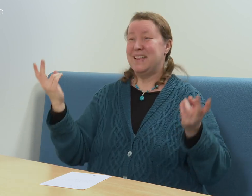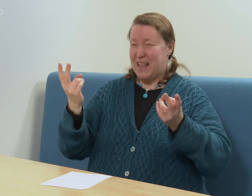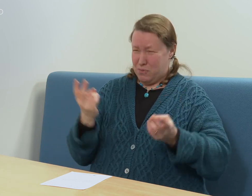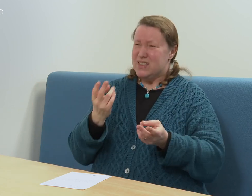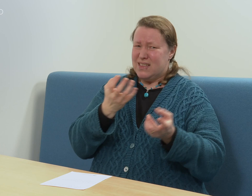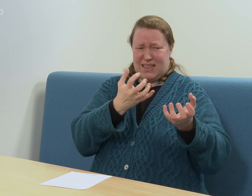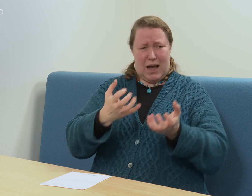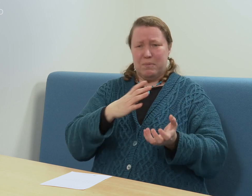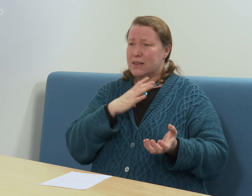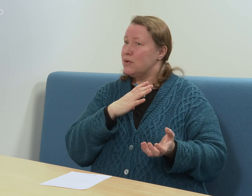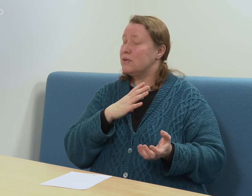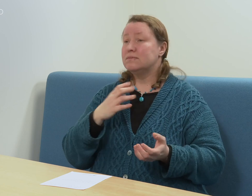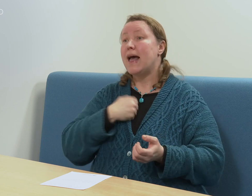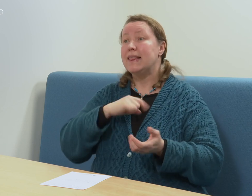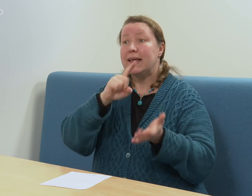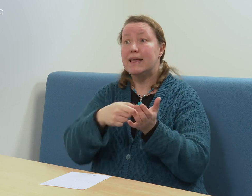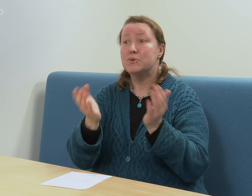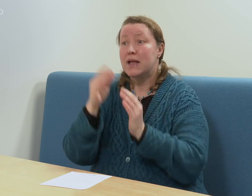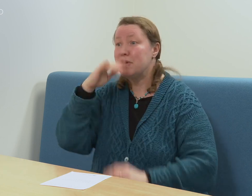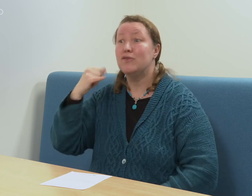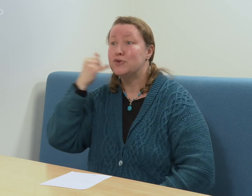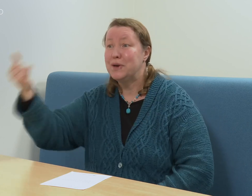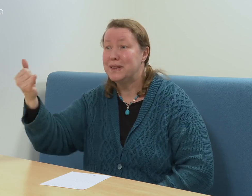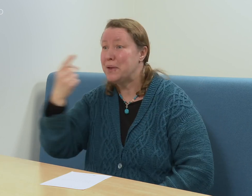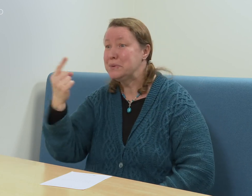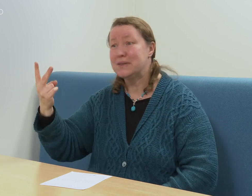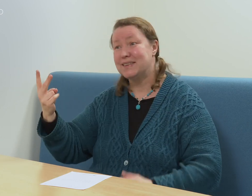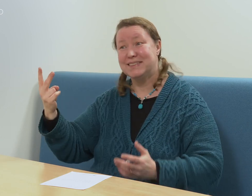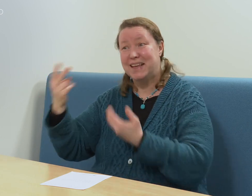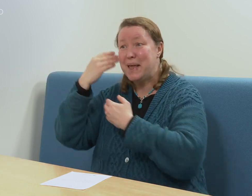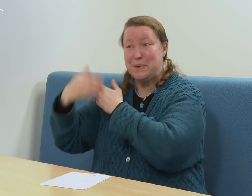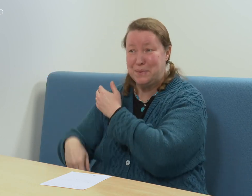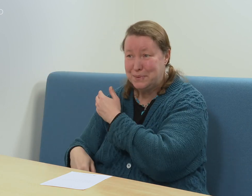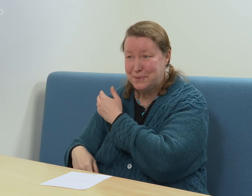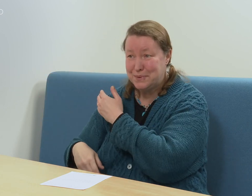Tällaisesta asiasta ei voi kuitenkaan soittaa hätäkeskuslaitokselle, - sillä se ei kuulu heille.